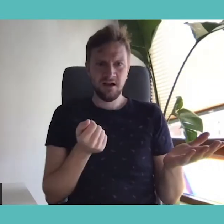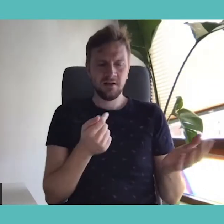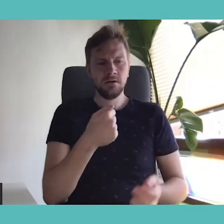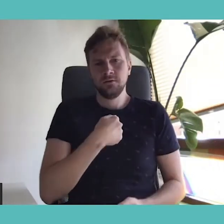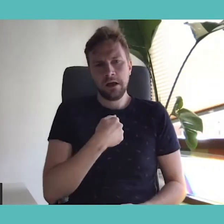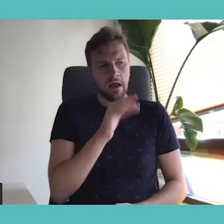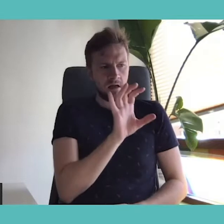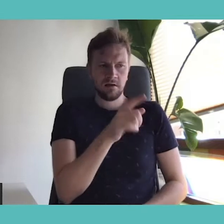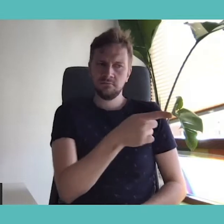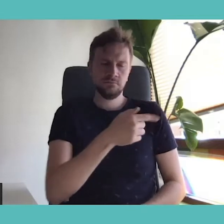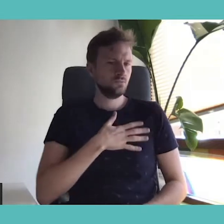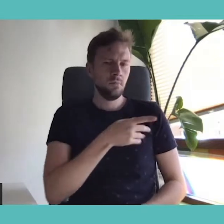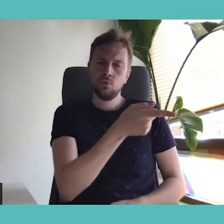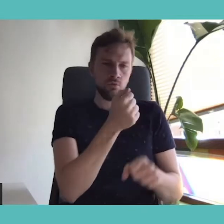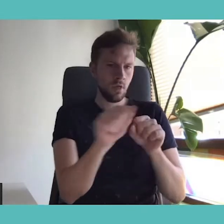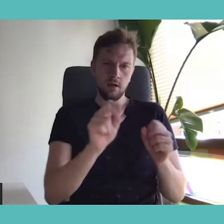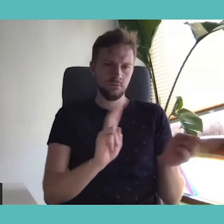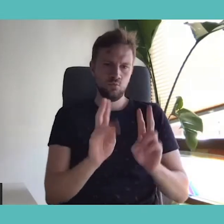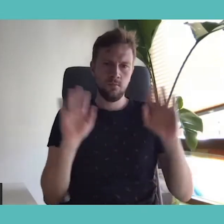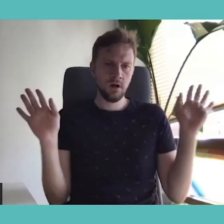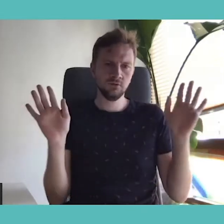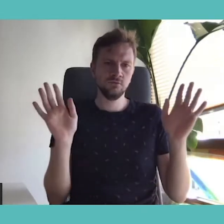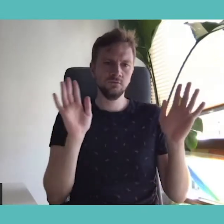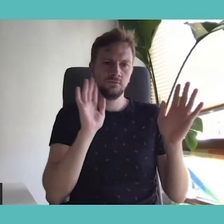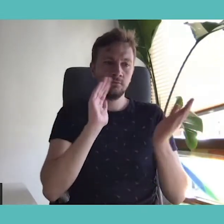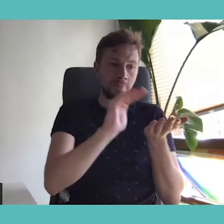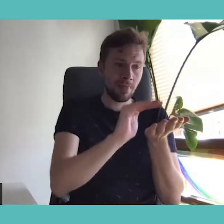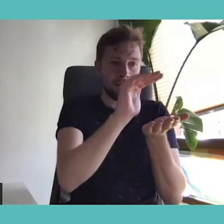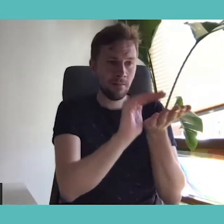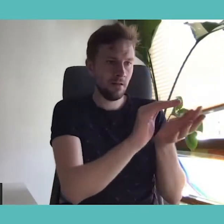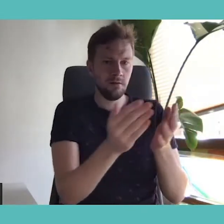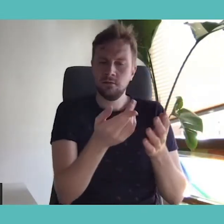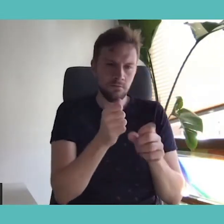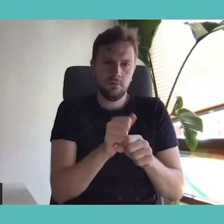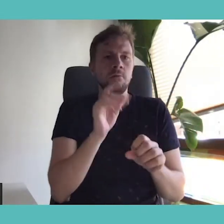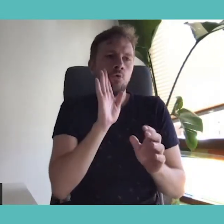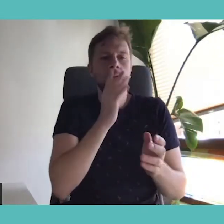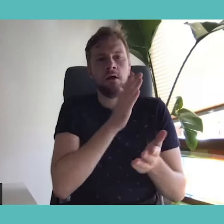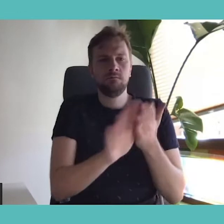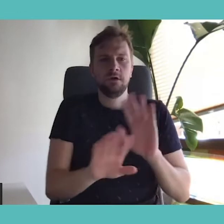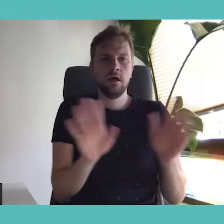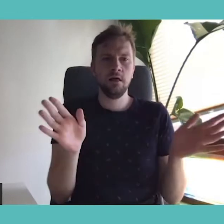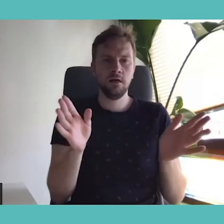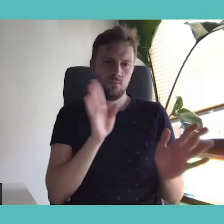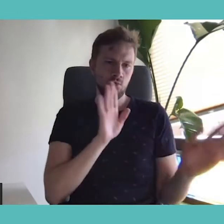Dla mnie to nie jest tłumaczenie. Dla mnie był tak mały, jakby go w ogóle nie było.